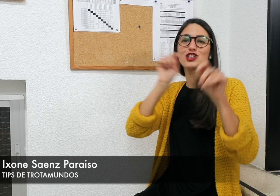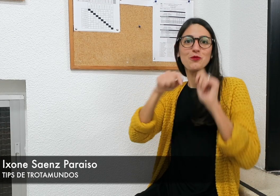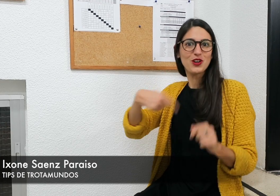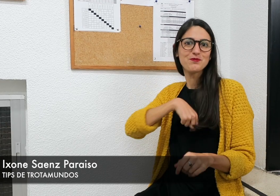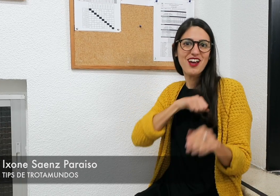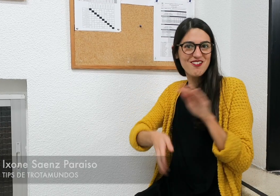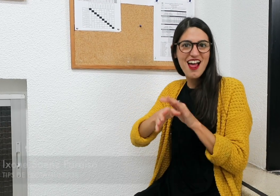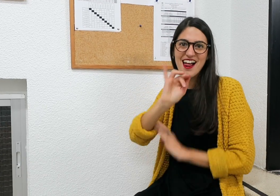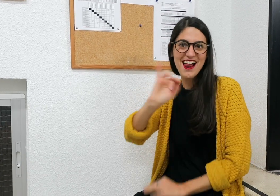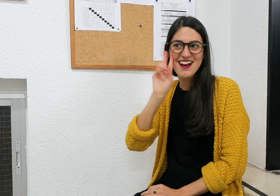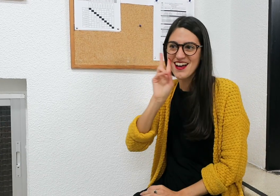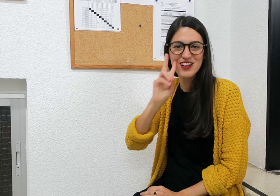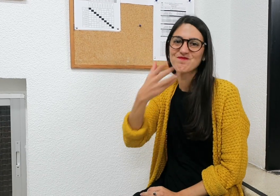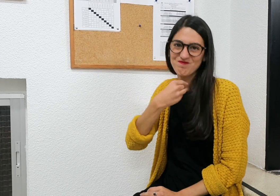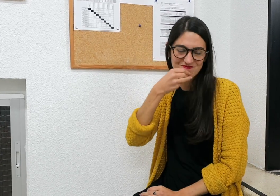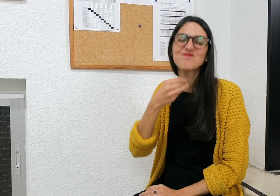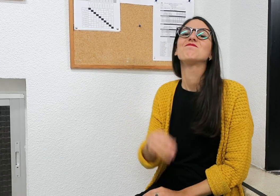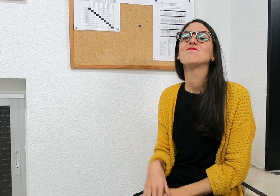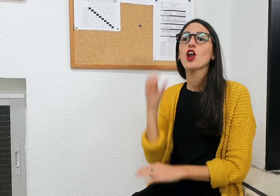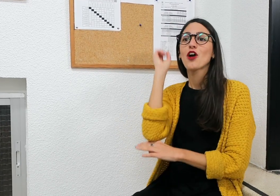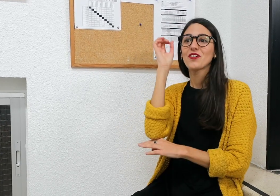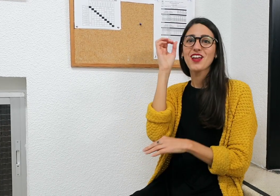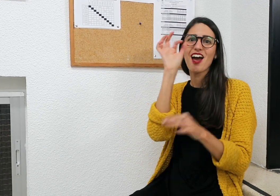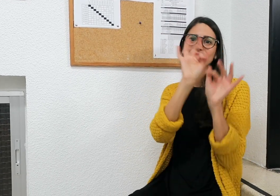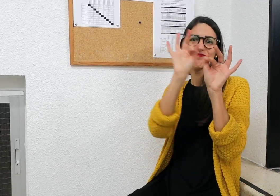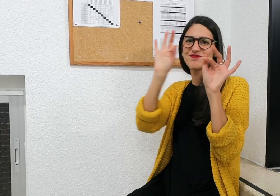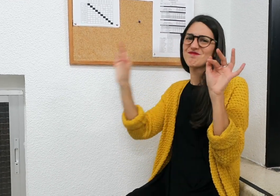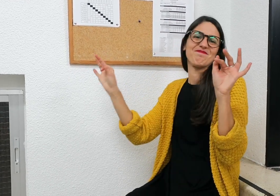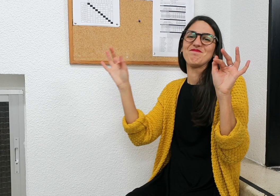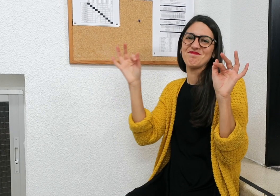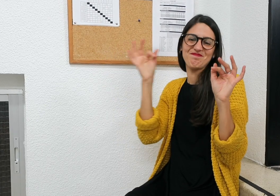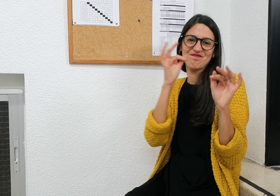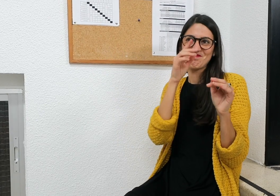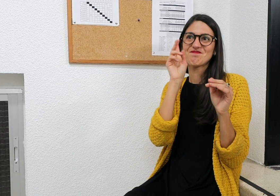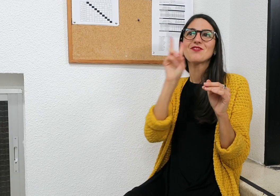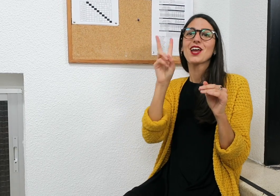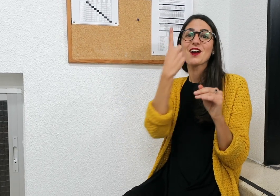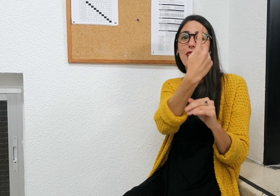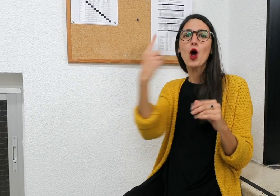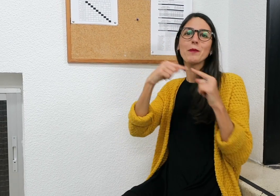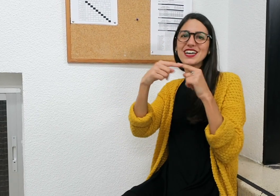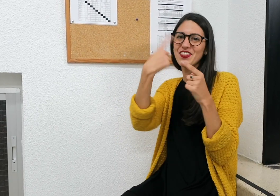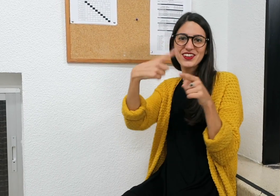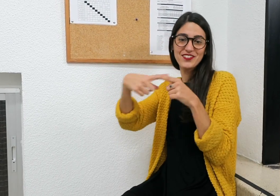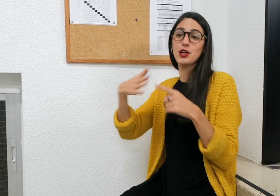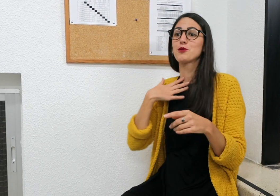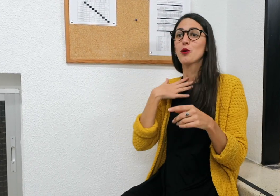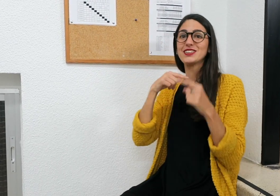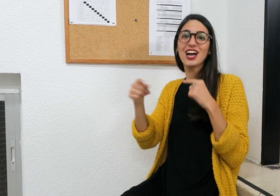asociativo de España sigue adelante. Las ponencias tenían muchos mensajes, el de mi ponencia era que